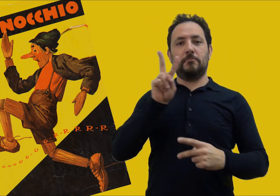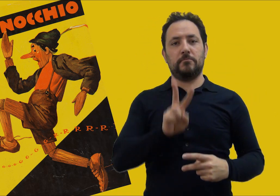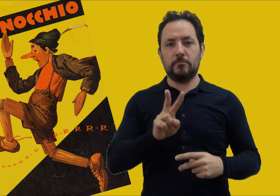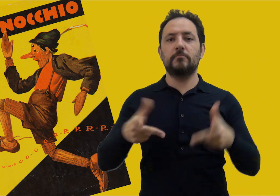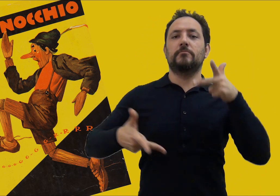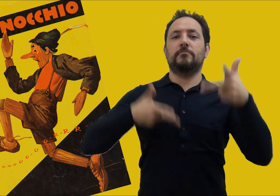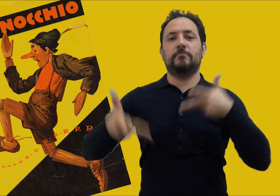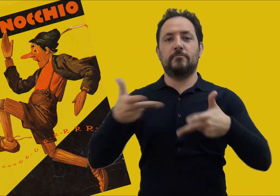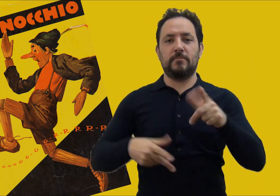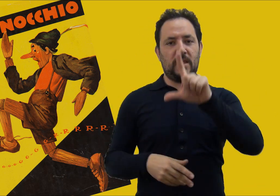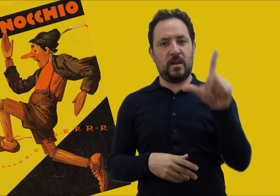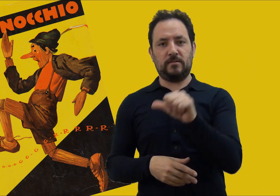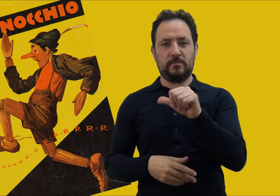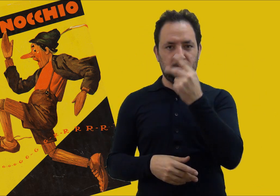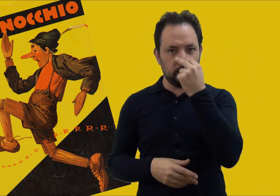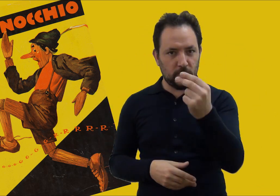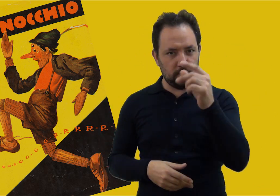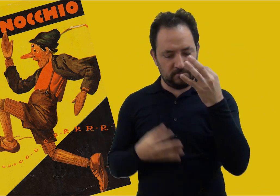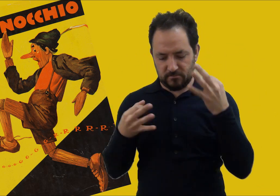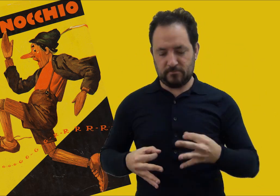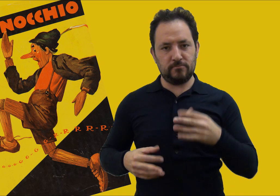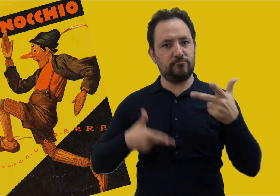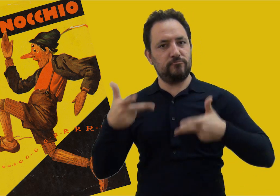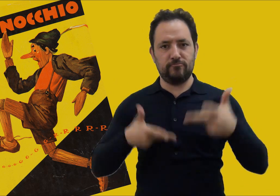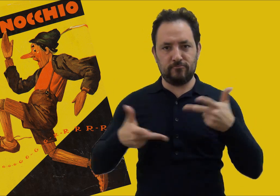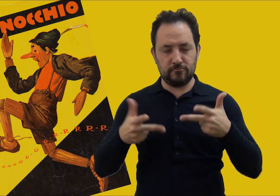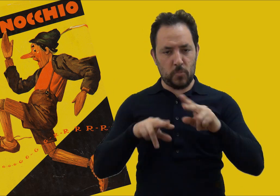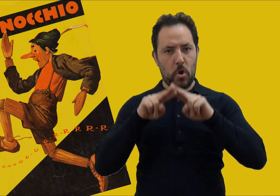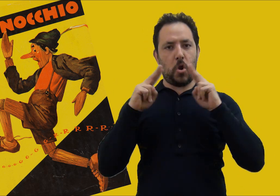Le due persone sorde hanno revisionato la traduzione e interpretato in LIS l'intero libro registrandolo in formato video.